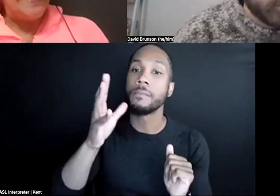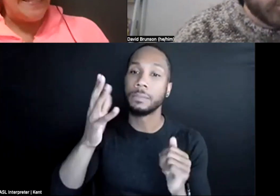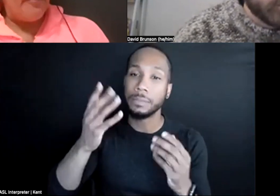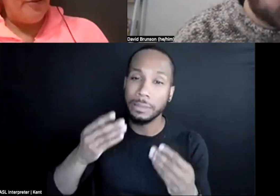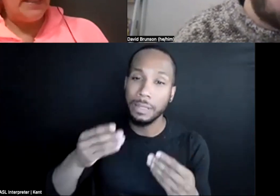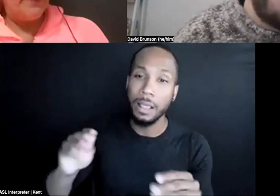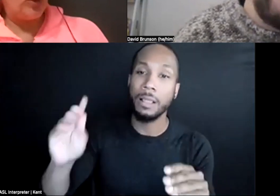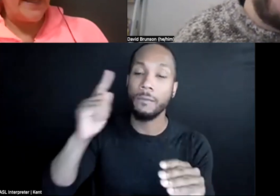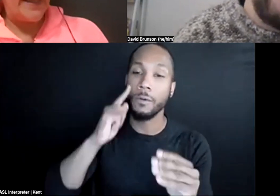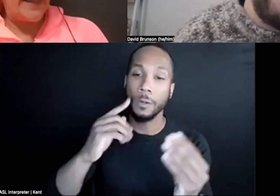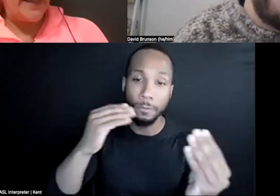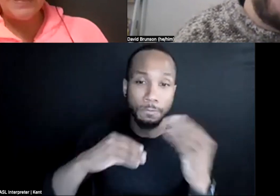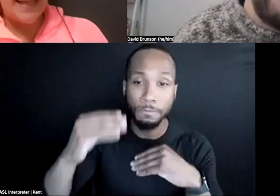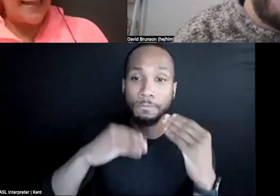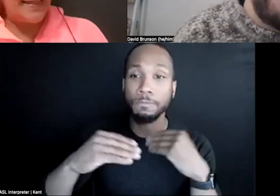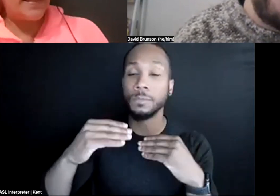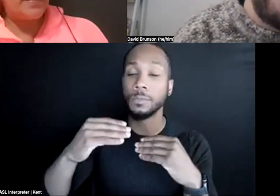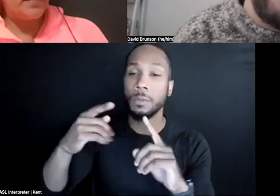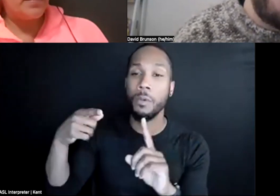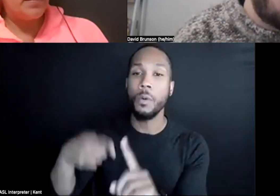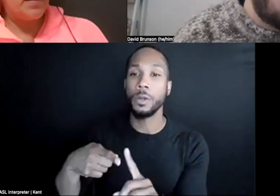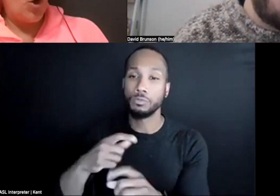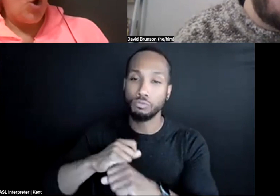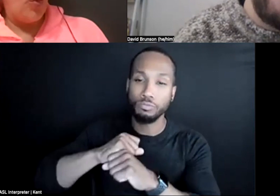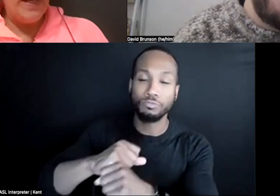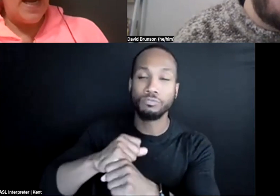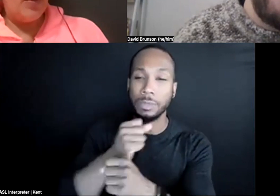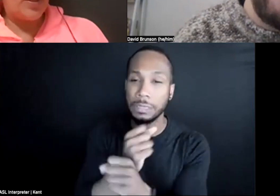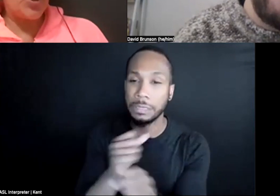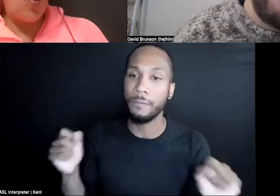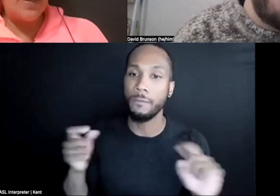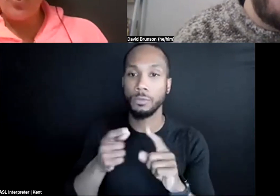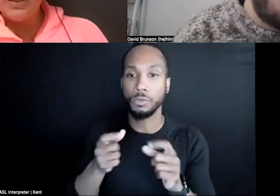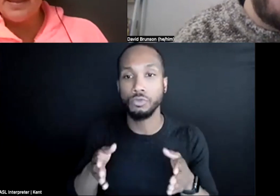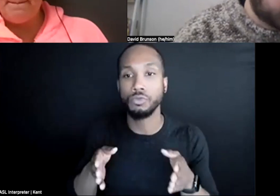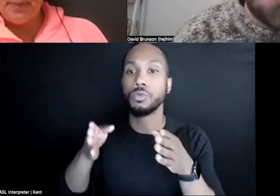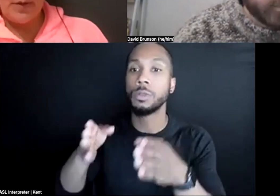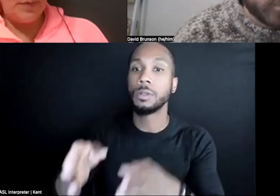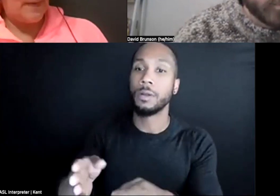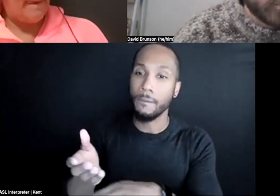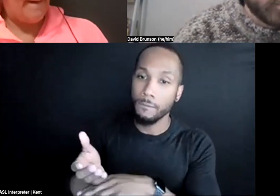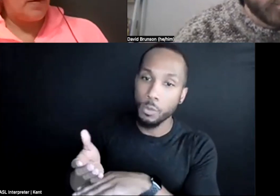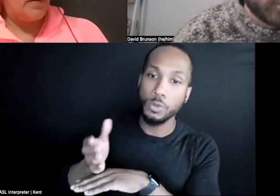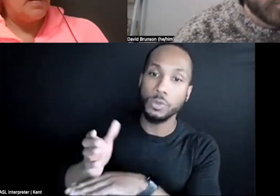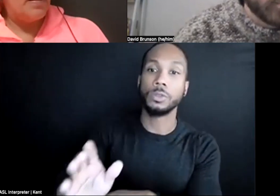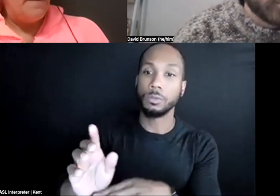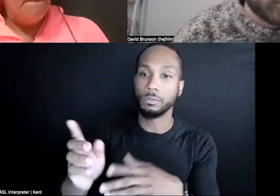y ese afán de protegerlo de las calles obligado resguardo del desamparo